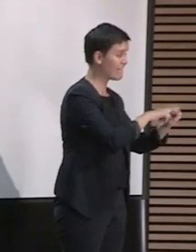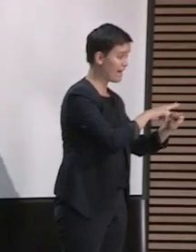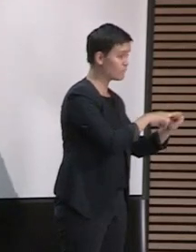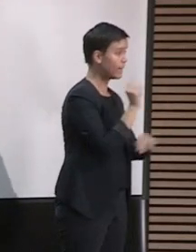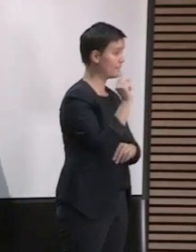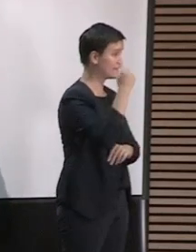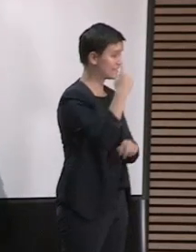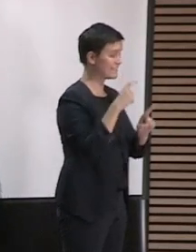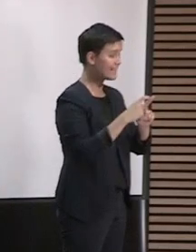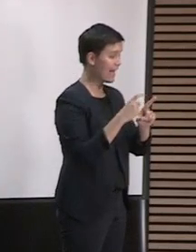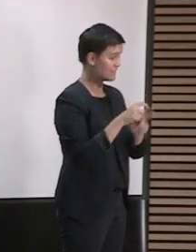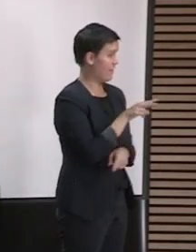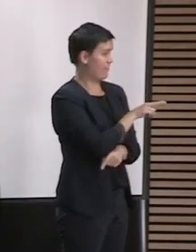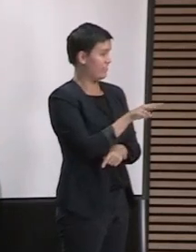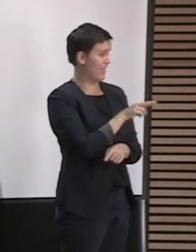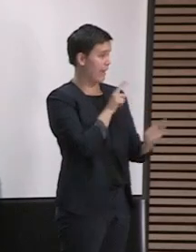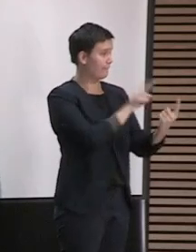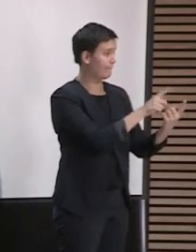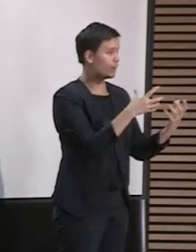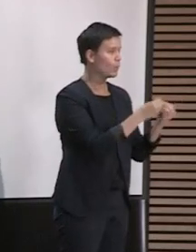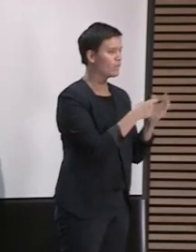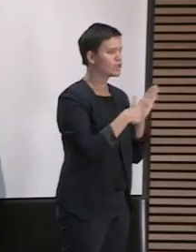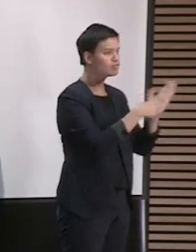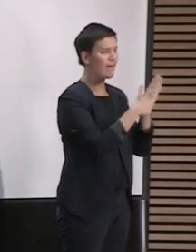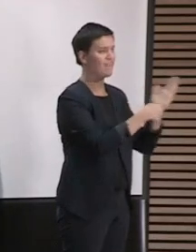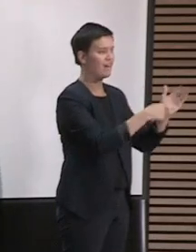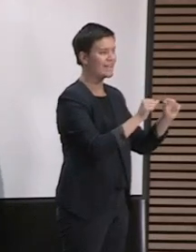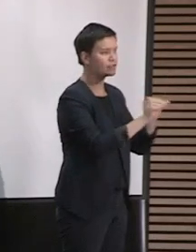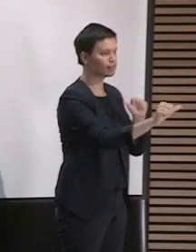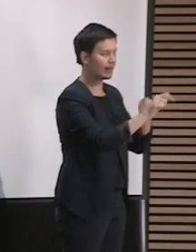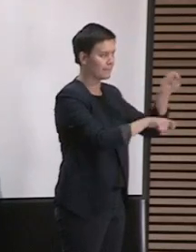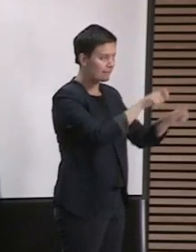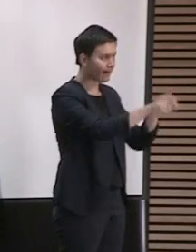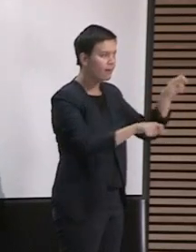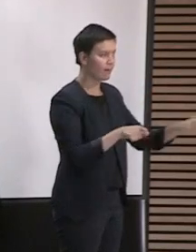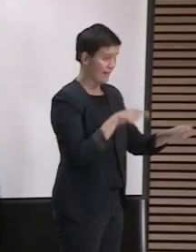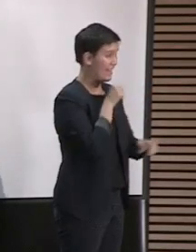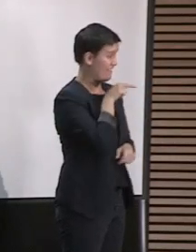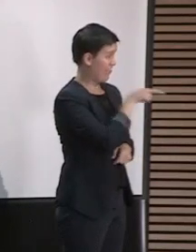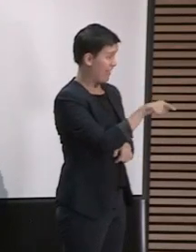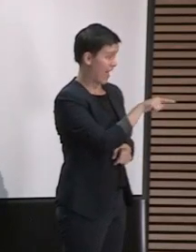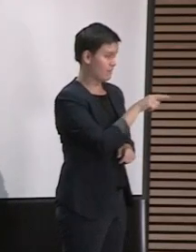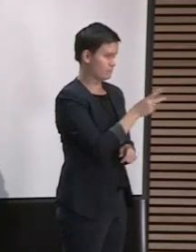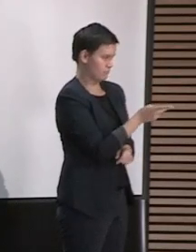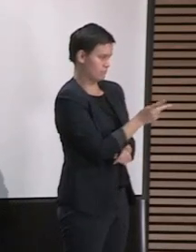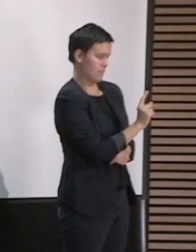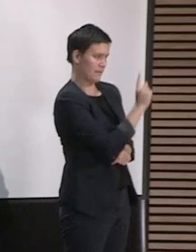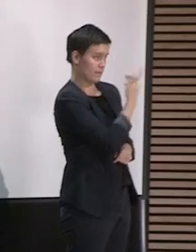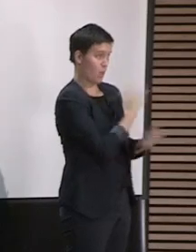peera? GRANT